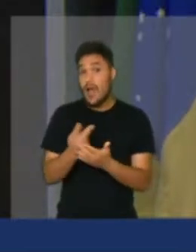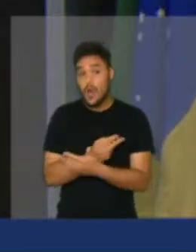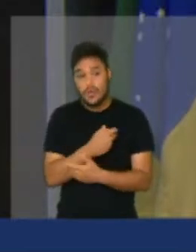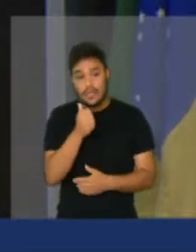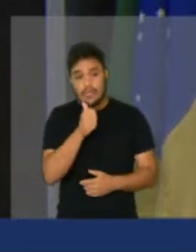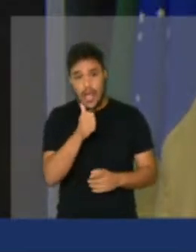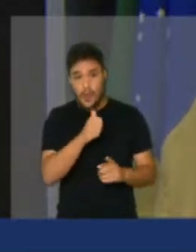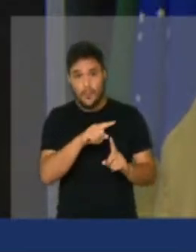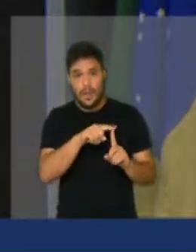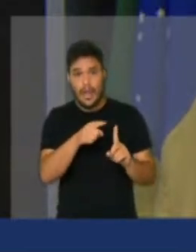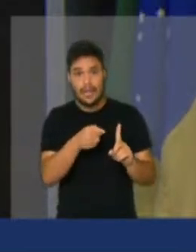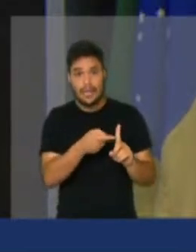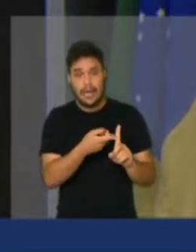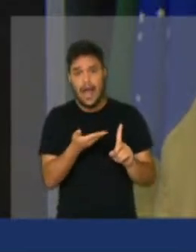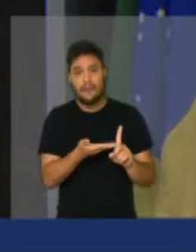DESEMPREGADAS. VÃO SER